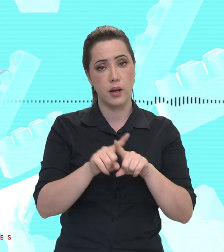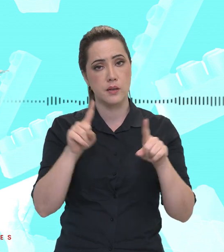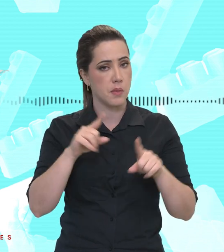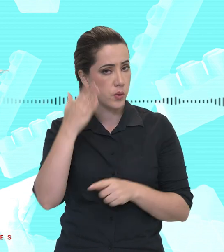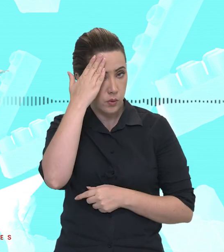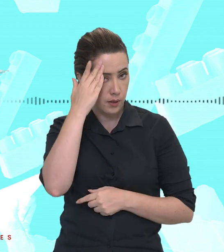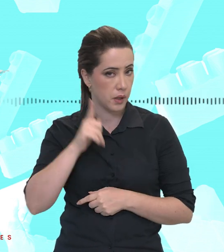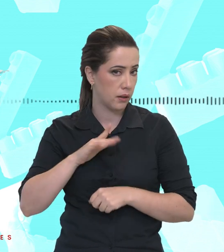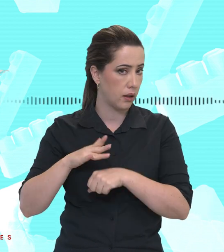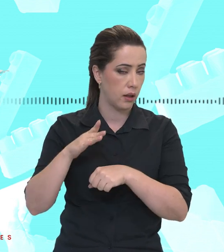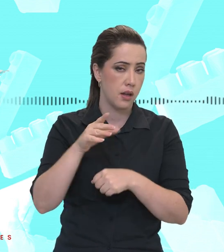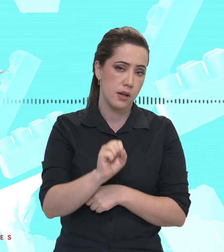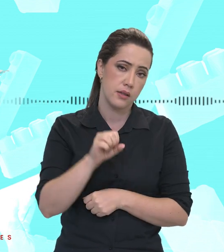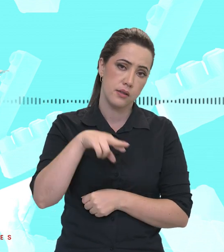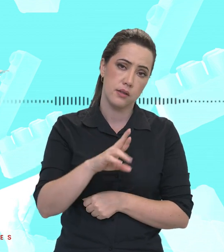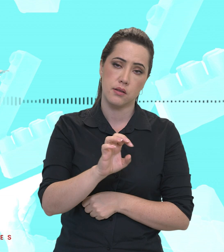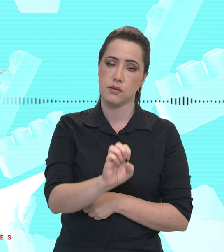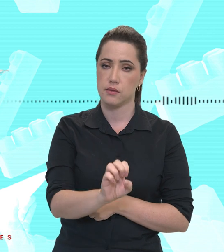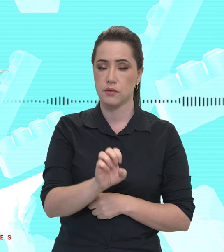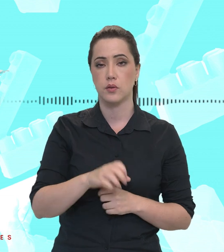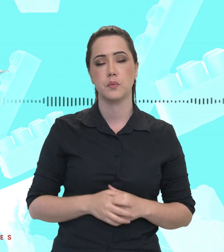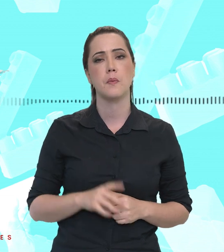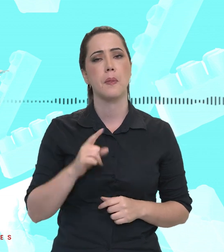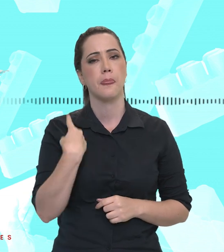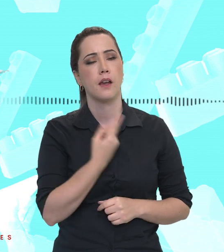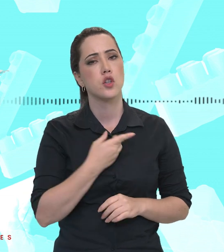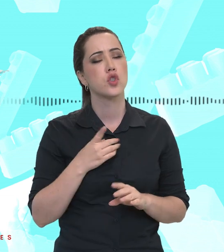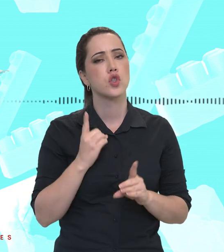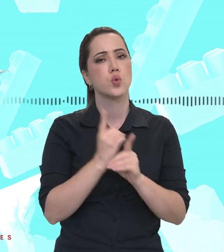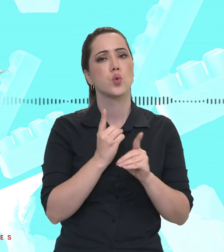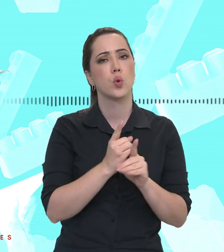e publicado na Biblioteca Nacional de Medicina dos Estados Unidos em 2021, a gente encontra